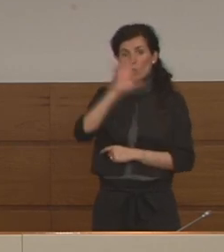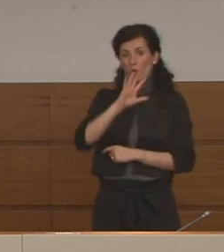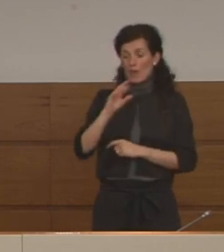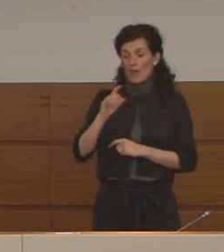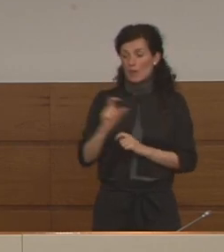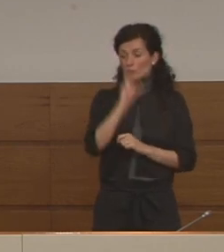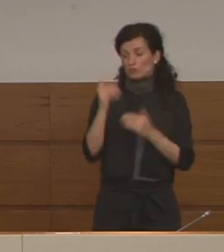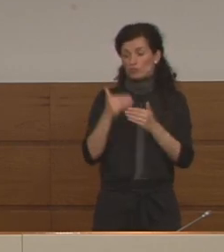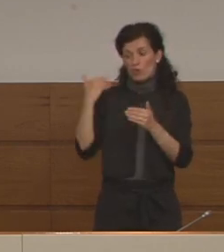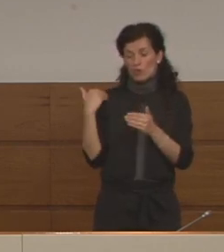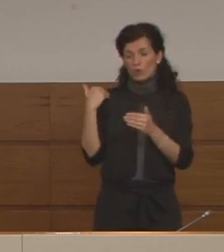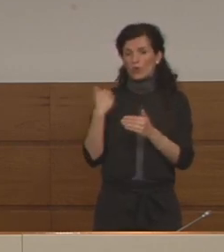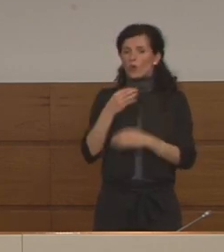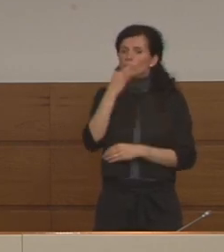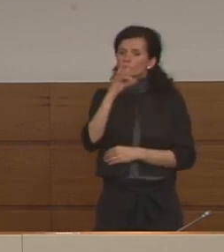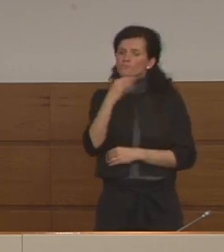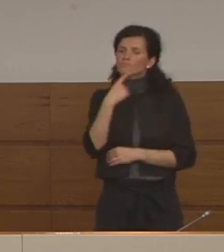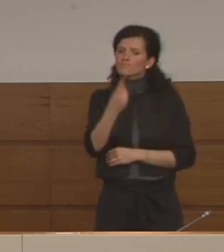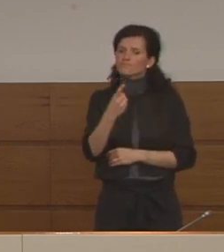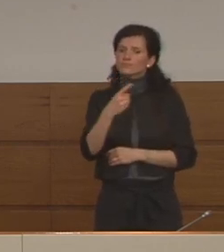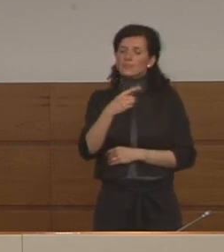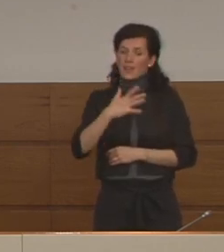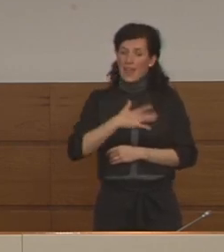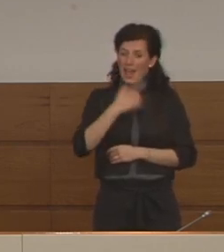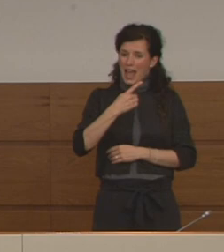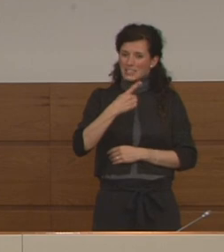gli anziani dovranno stare in casa fino a fine anno,